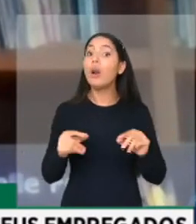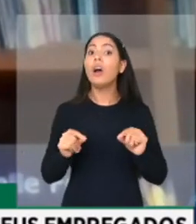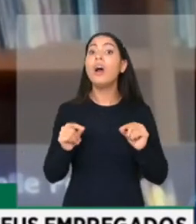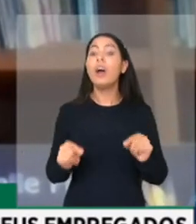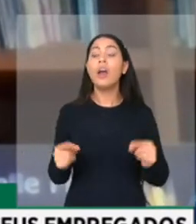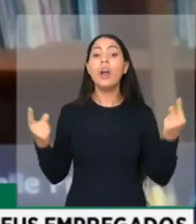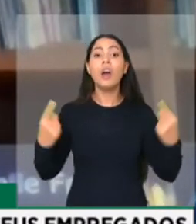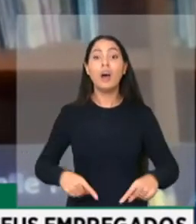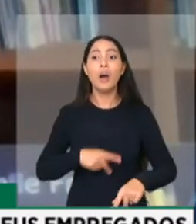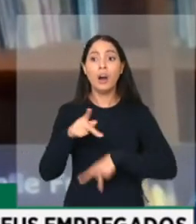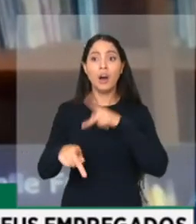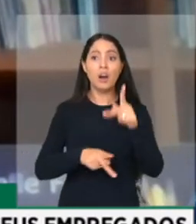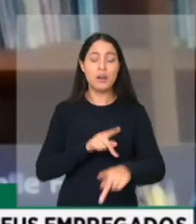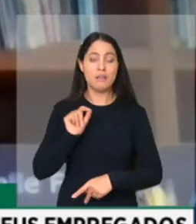INDIGNAÇÃO POPULAR ESSA VACINA JÁ ESTÁ APELIDADA DE